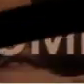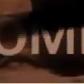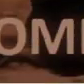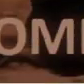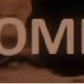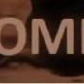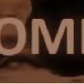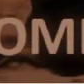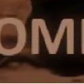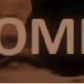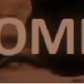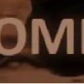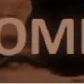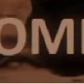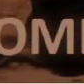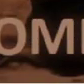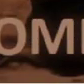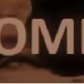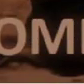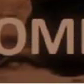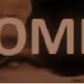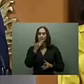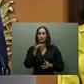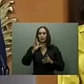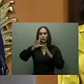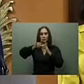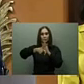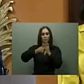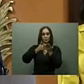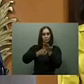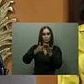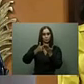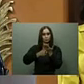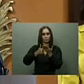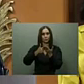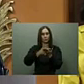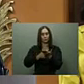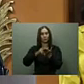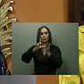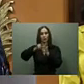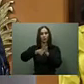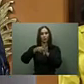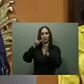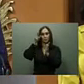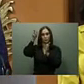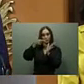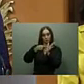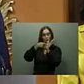En cuanto a Punta Bergantín, en la zona Norte del país, el 27 de febrero del 2022 el gobernante